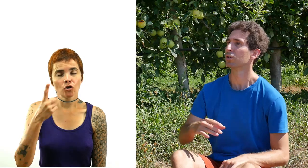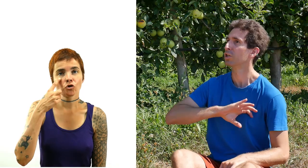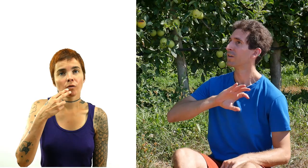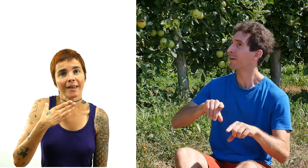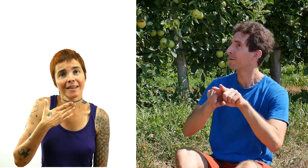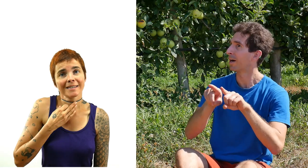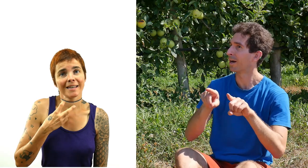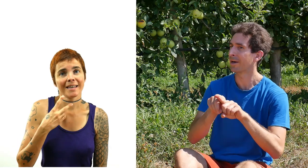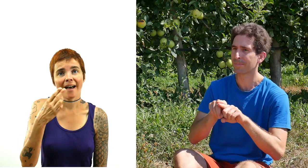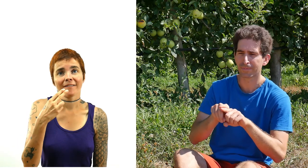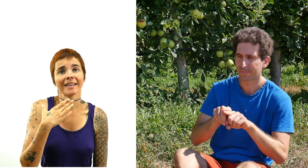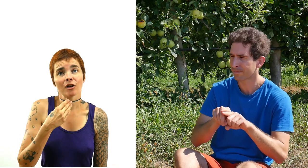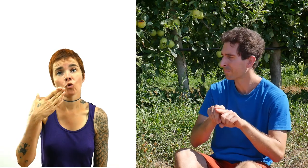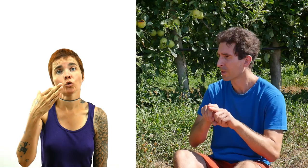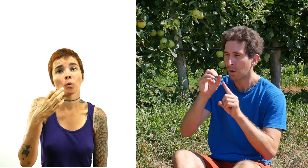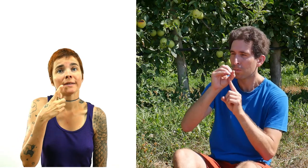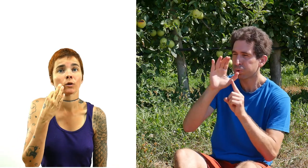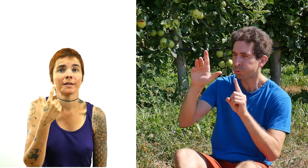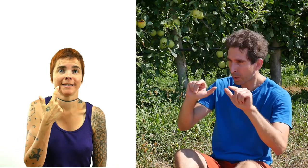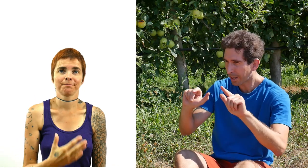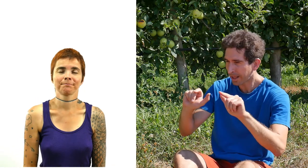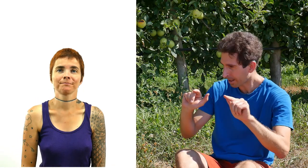Je vais essayer avec un autre pissenlit.